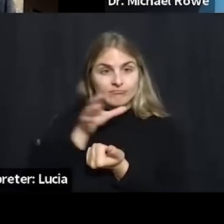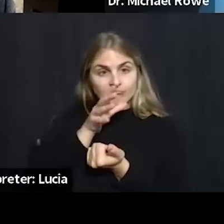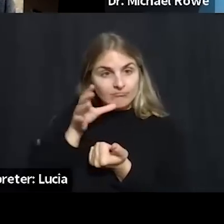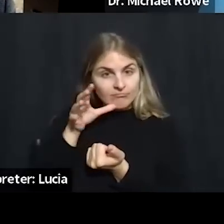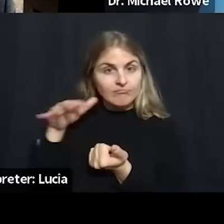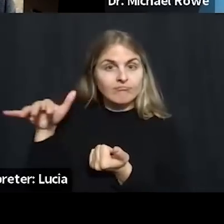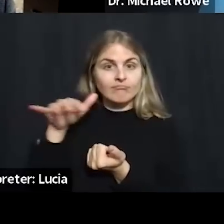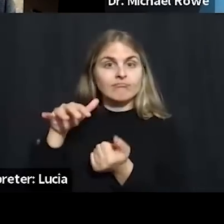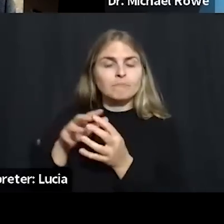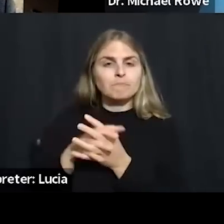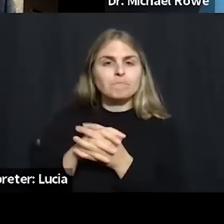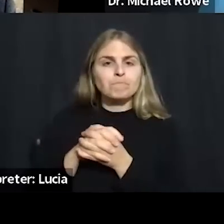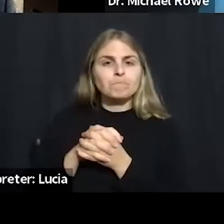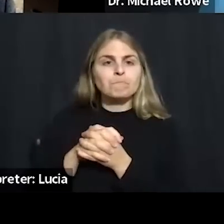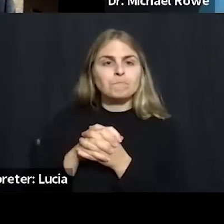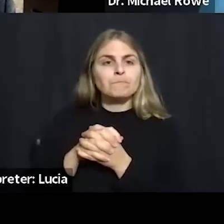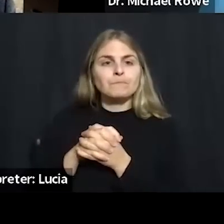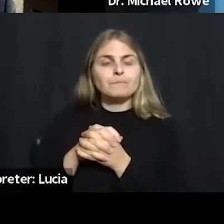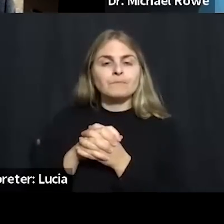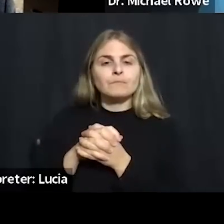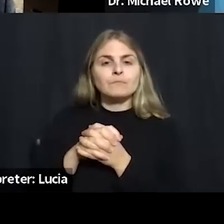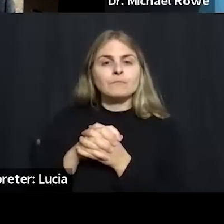Así que creo que trabajar